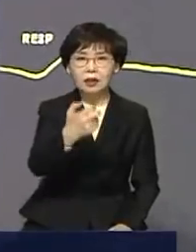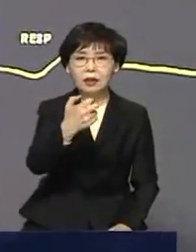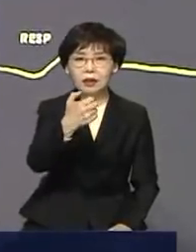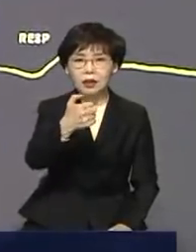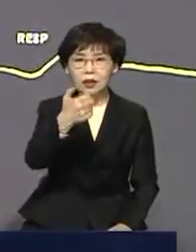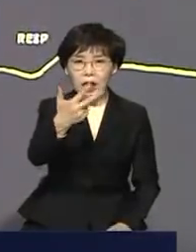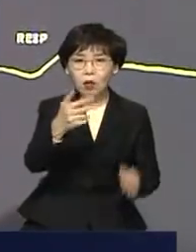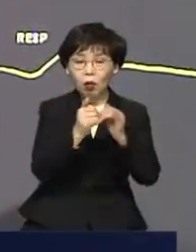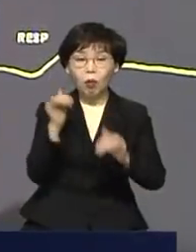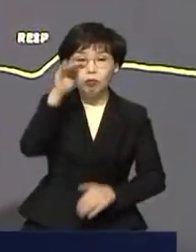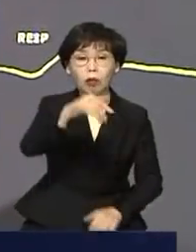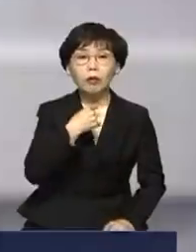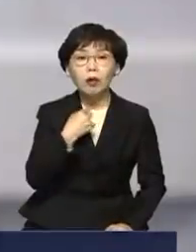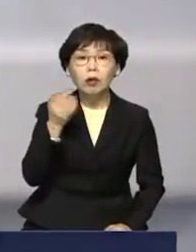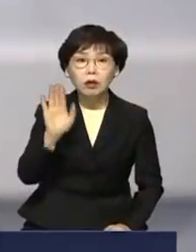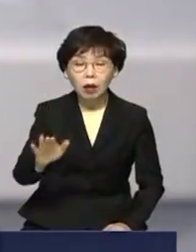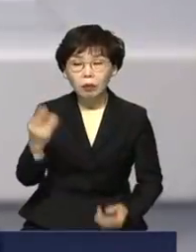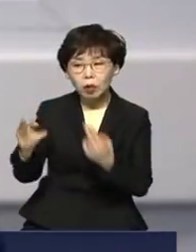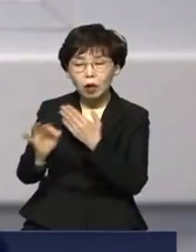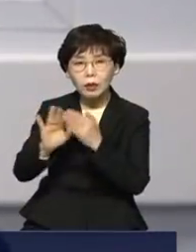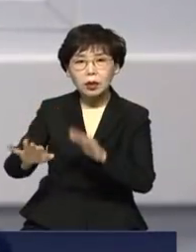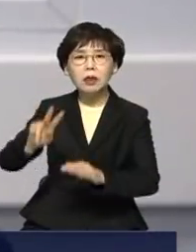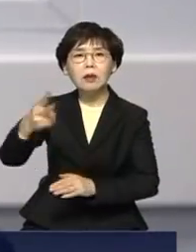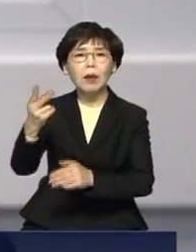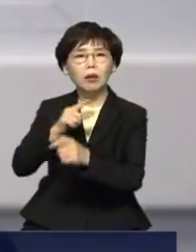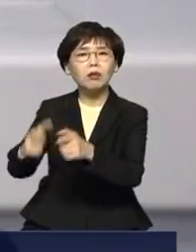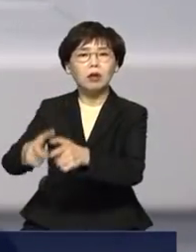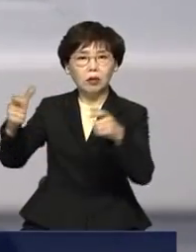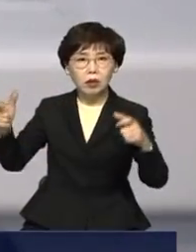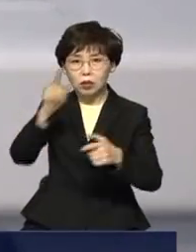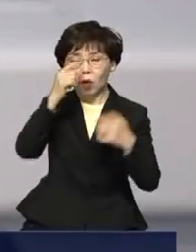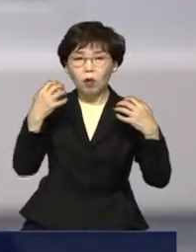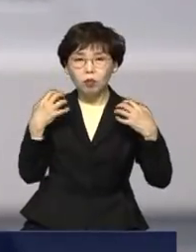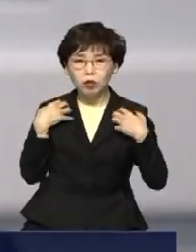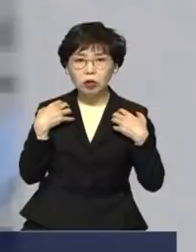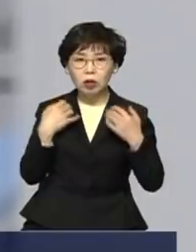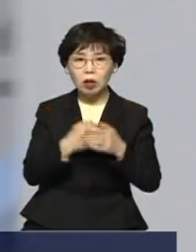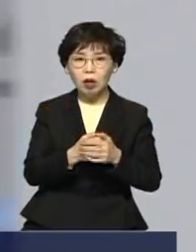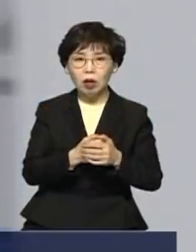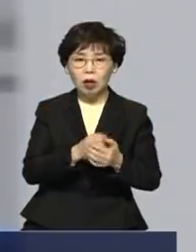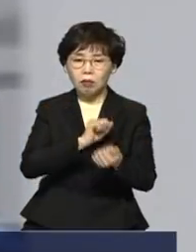비교하면 200명 이상 늘어난 상황입니다. 정부는 유행 정점의 시기와 규모를 이달